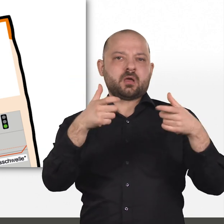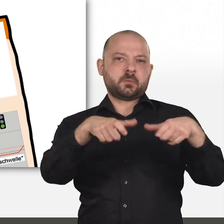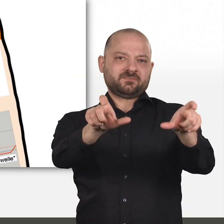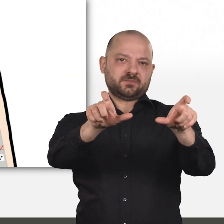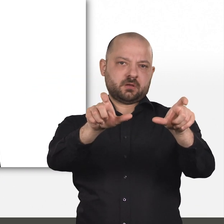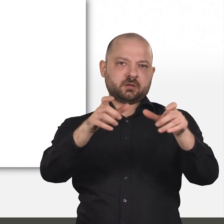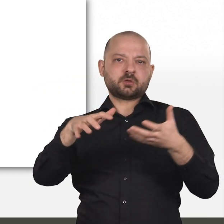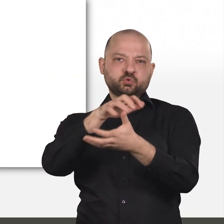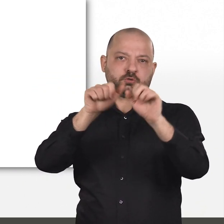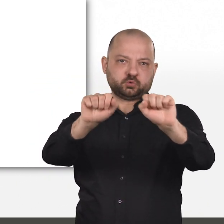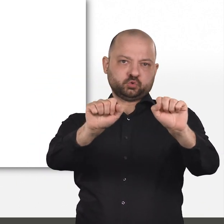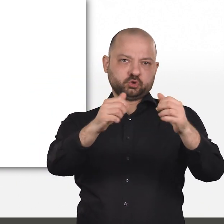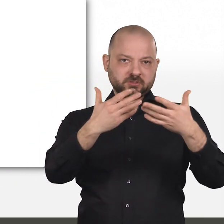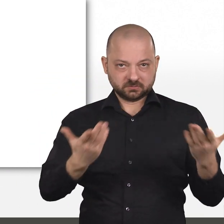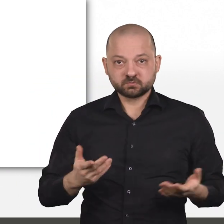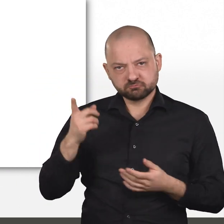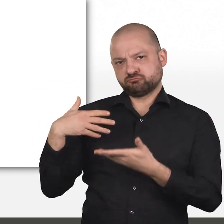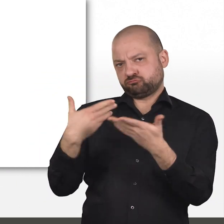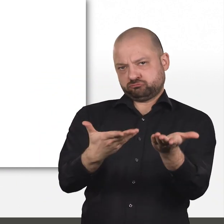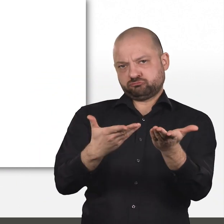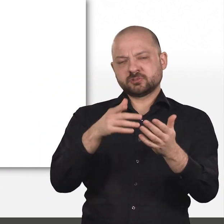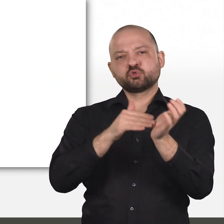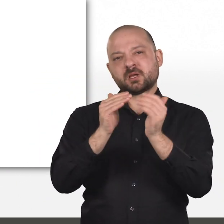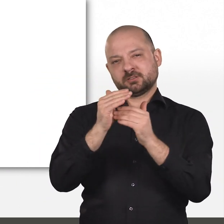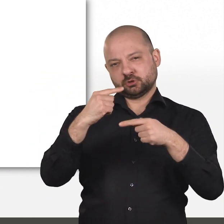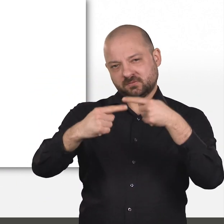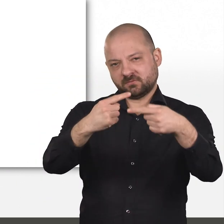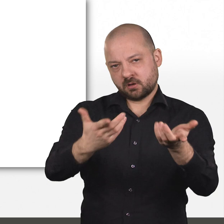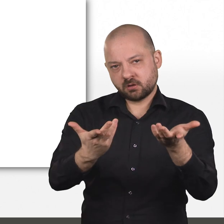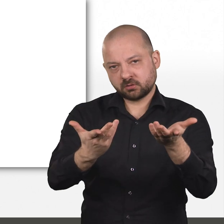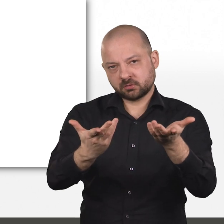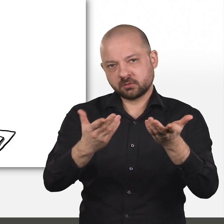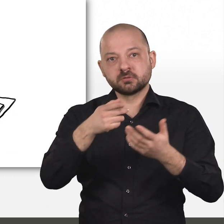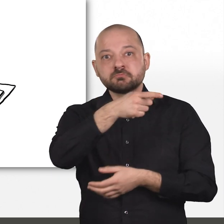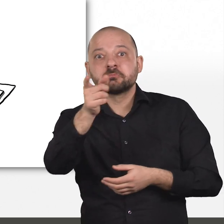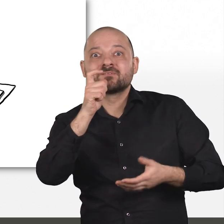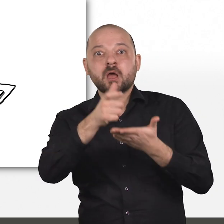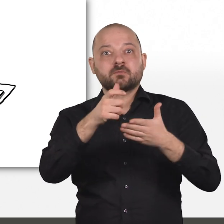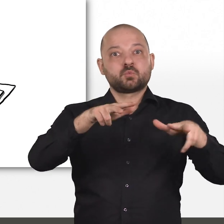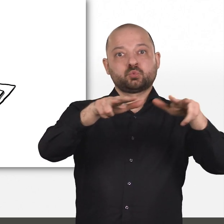stellt das BBK ein systematisches Verfahren zur Verfügung. Verantwortliche im Katastrophenschutz